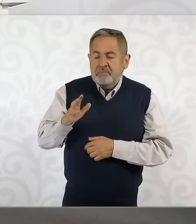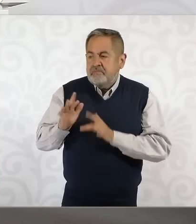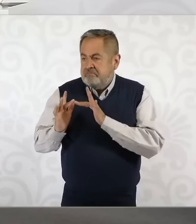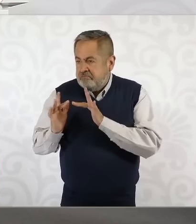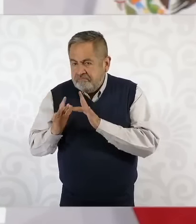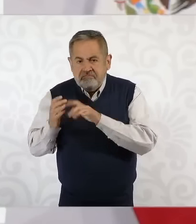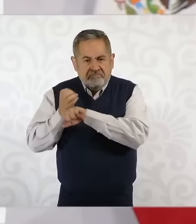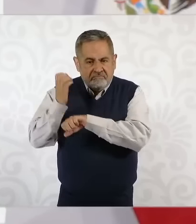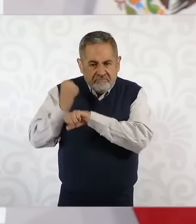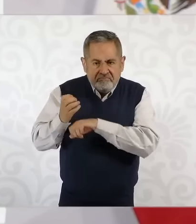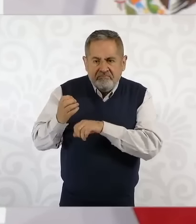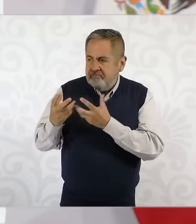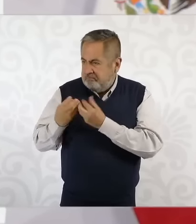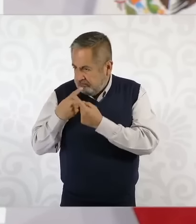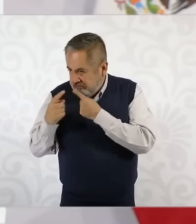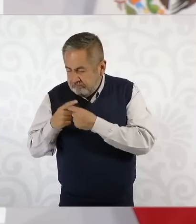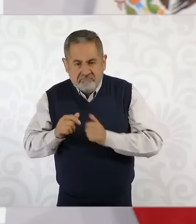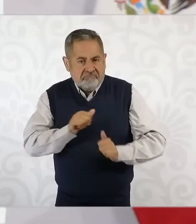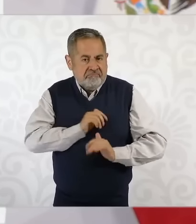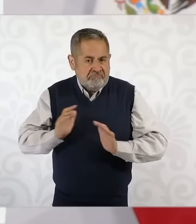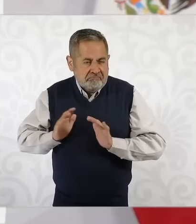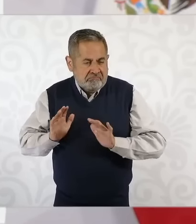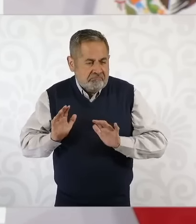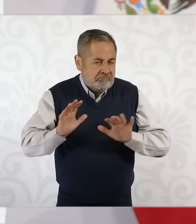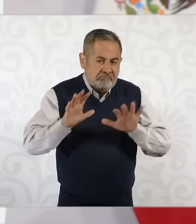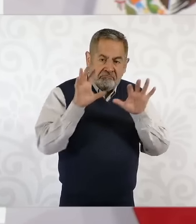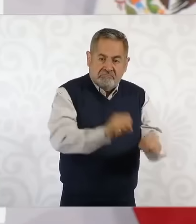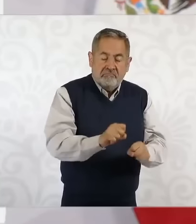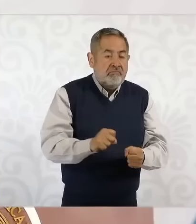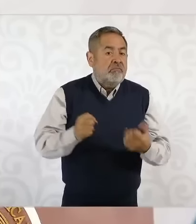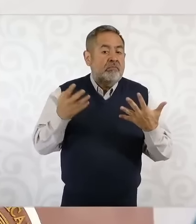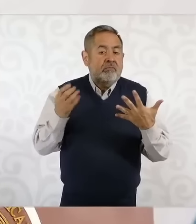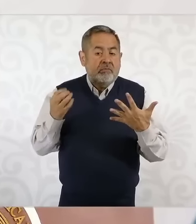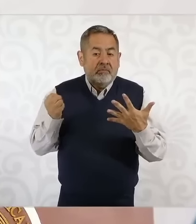estatales, el ejército detuvo a nueve personas vinculadas a una célula delictiva que opera en